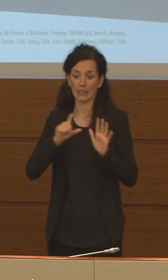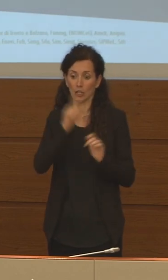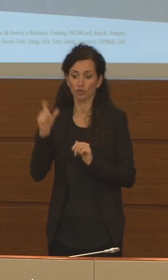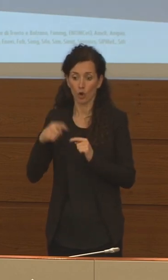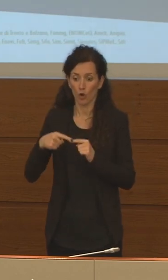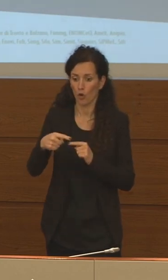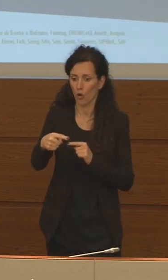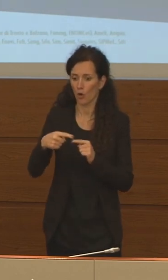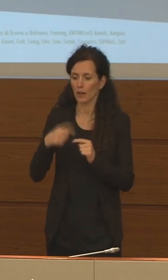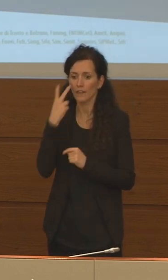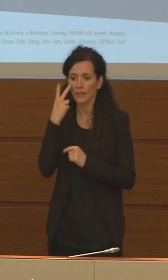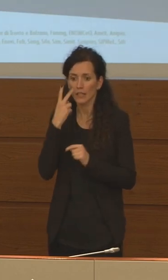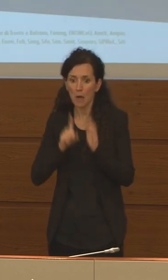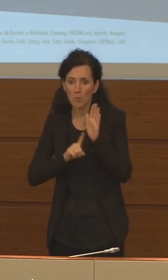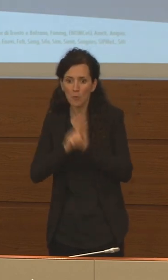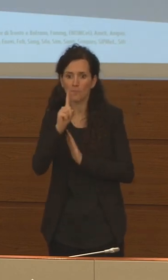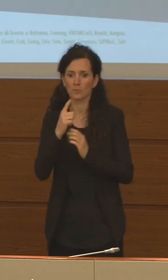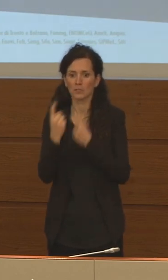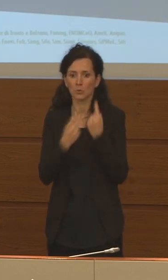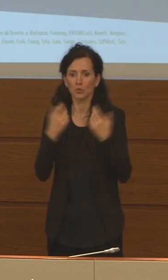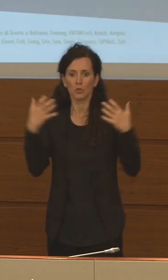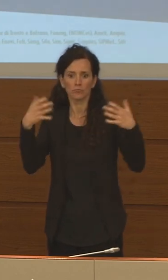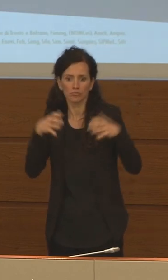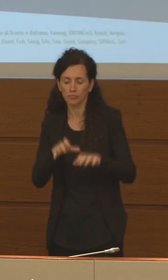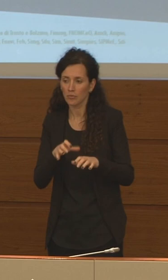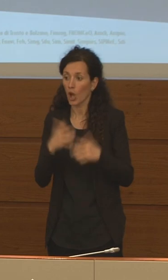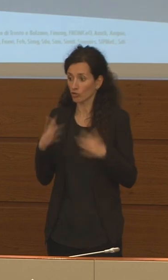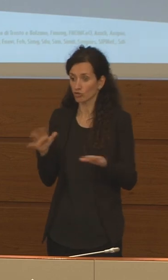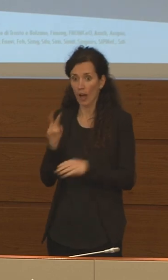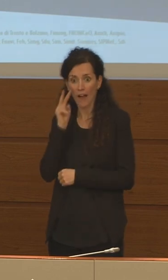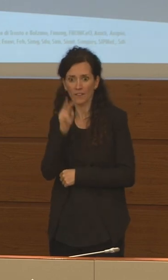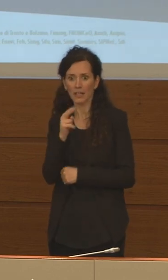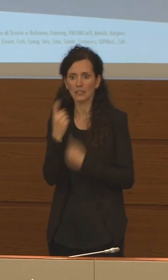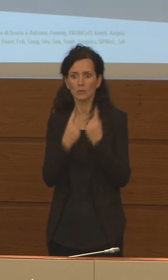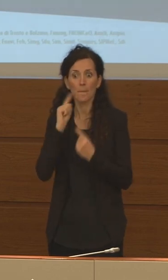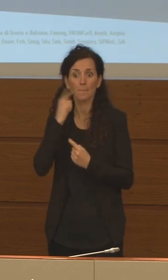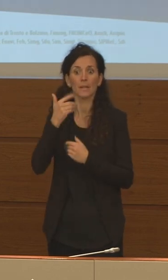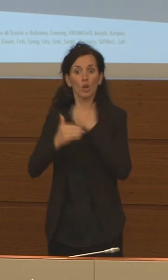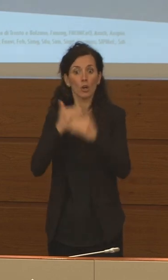messe in campo funzionano se già cominciate ad avere dei riscontri e se sì quali, grazie.